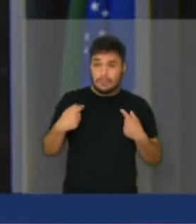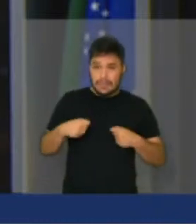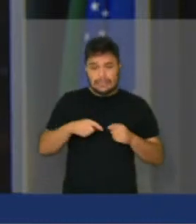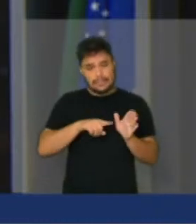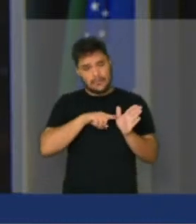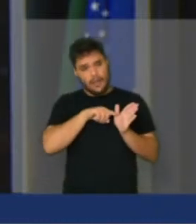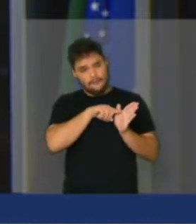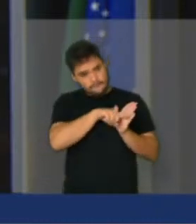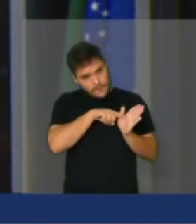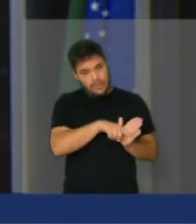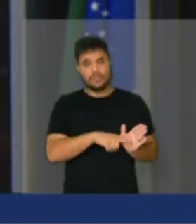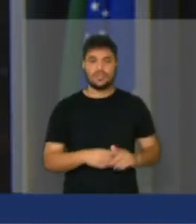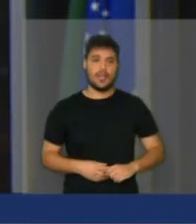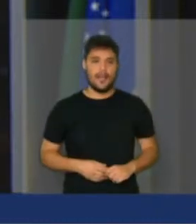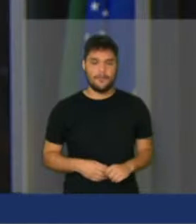QUE O MINISTRO ESTEJA AQUI PARA EXPLICAR. ELE TEM DITO